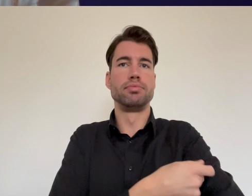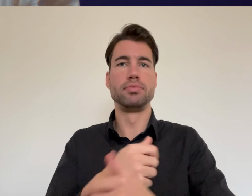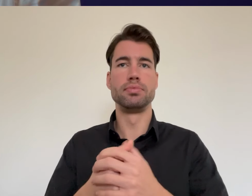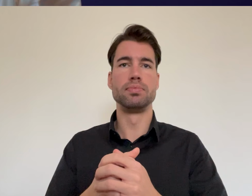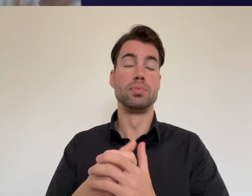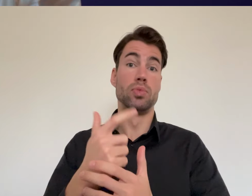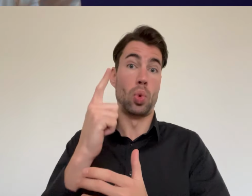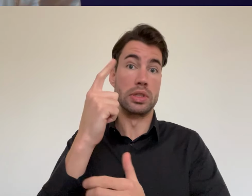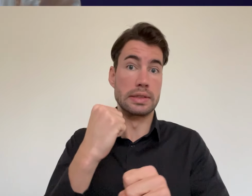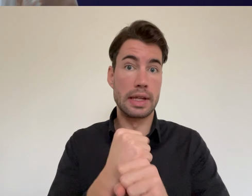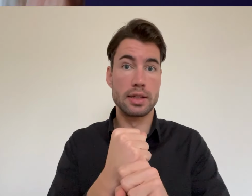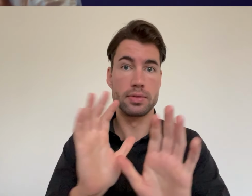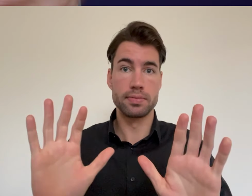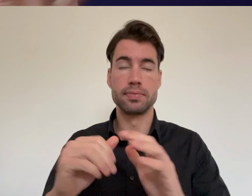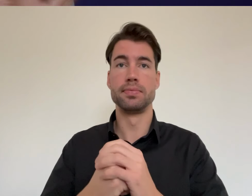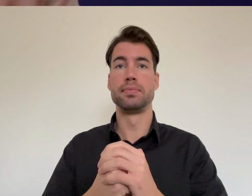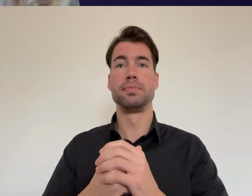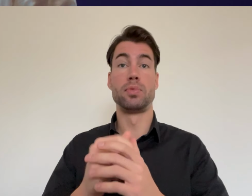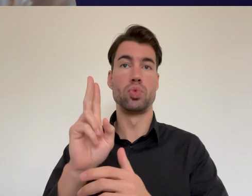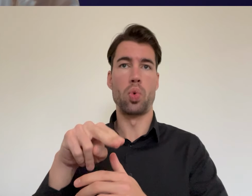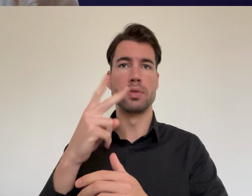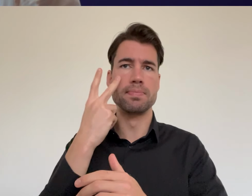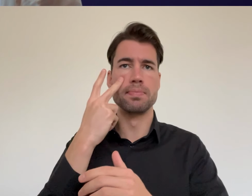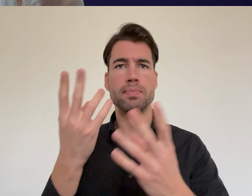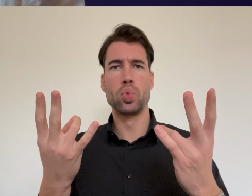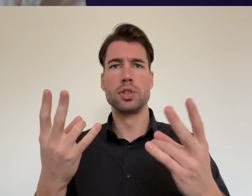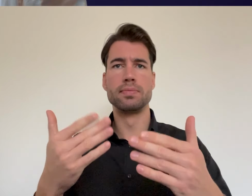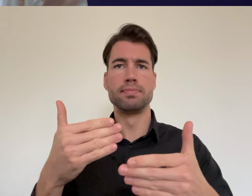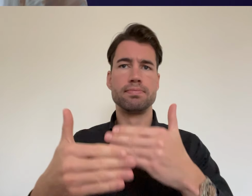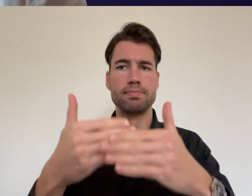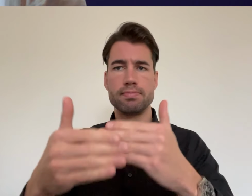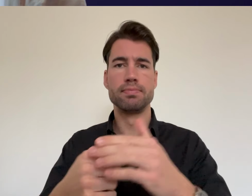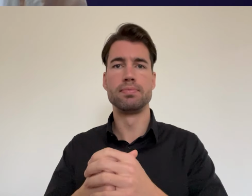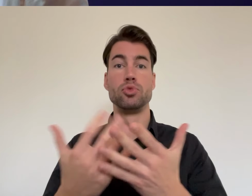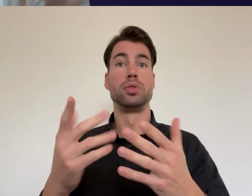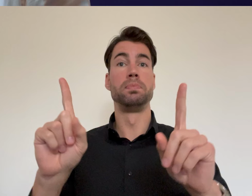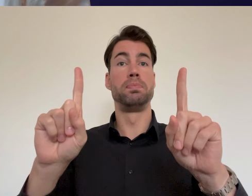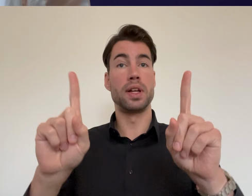Dat is natuurlijk nog niet helemaal zeker maar veel langer zal het niet duren en dat betekent